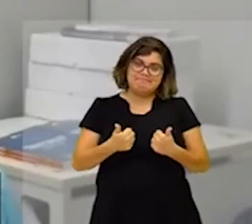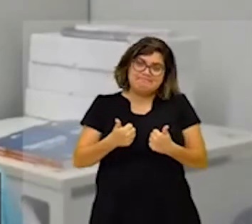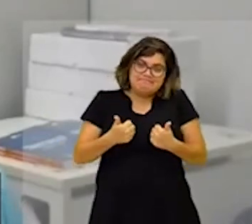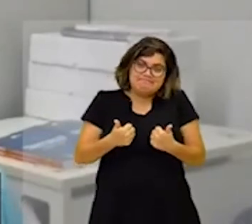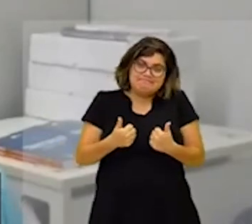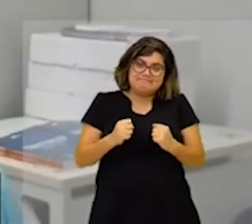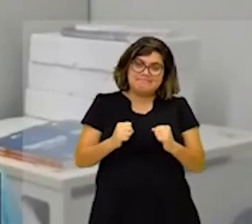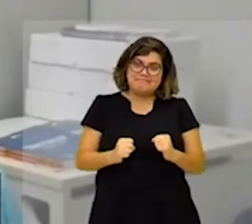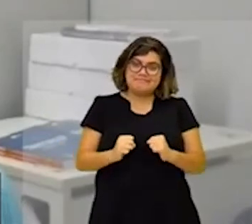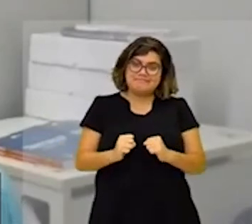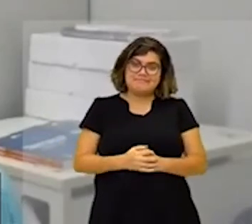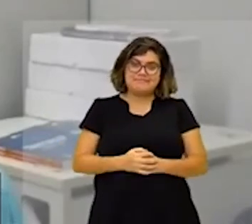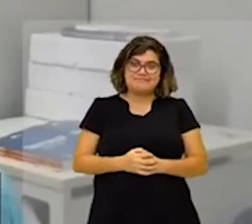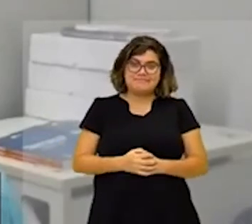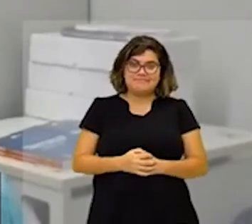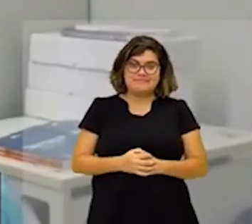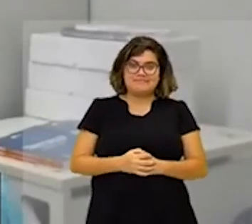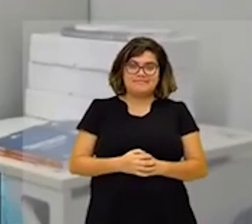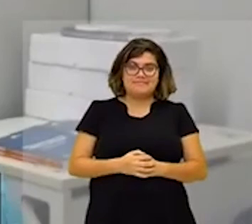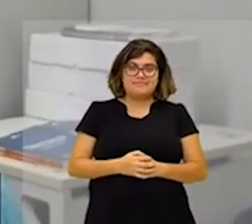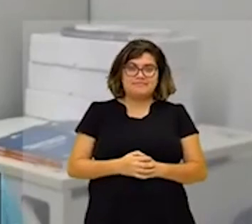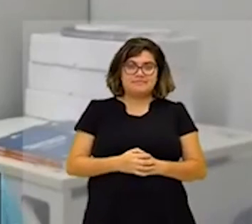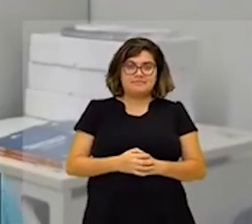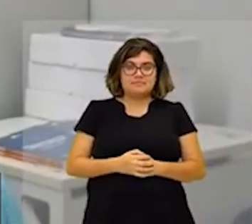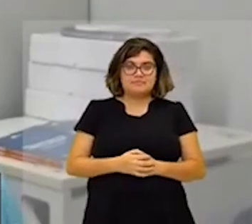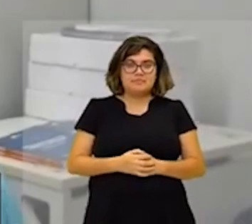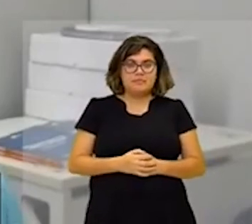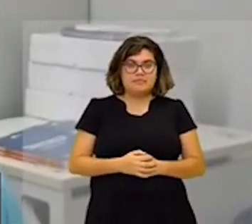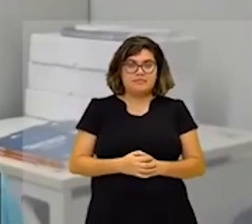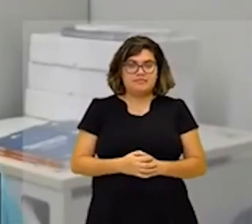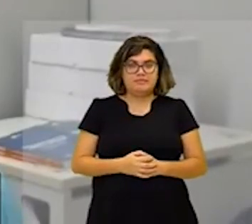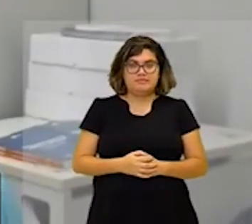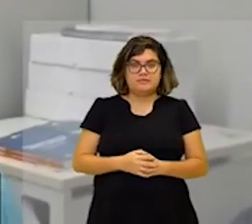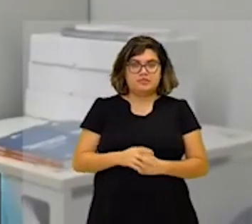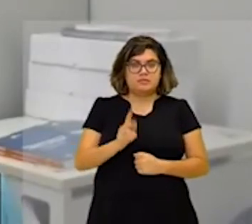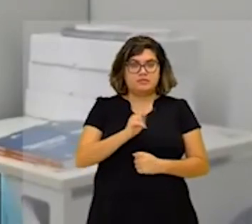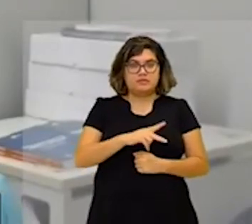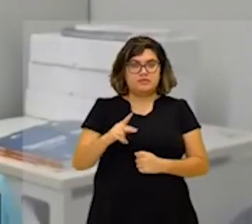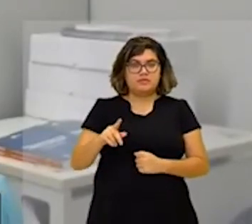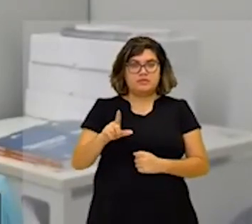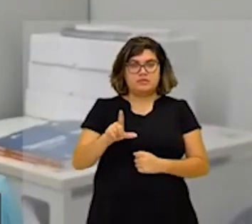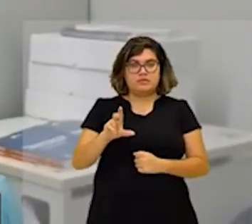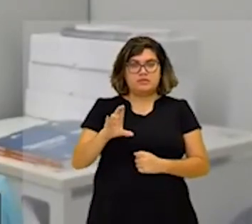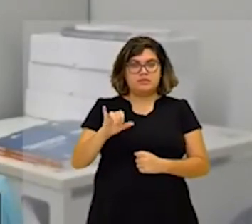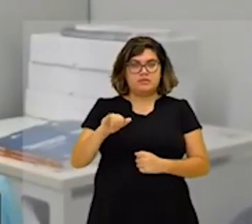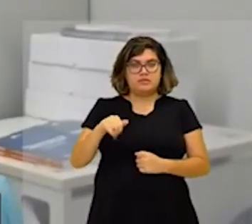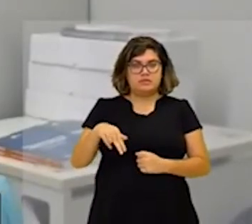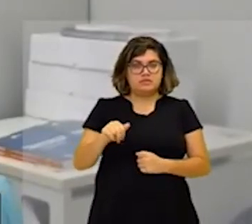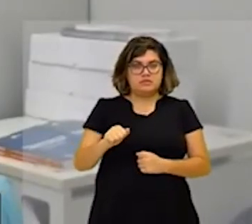professora Luciana senhora está